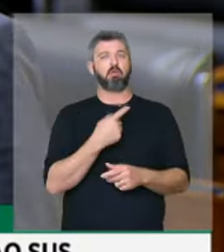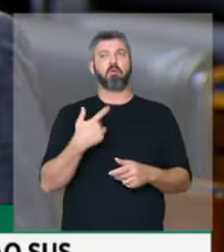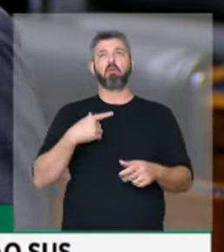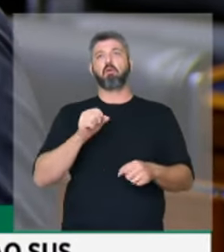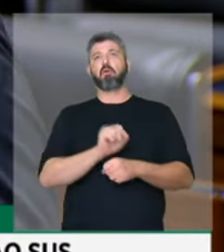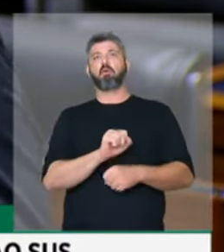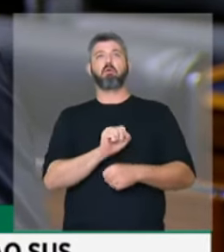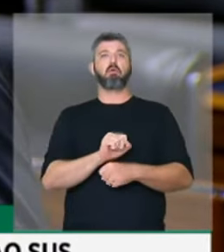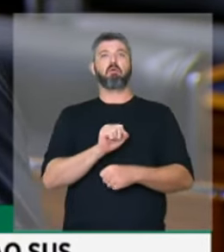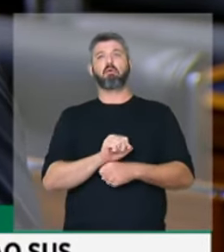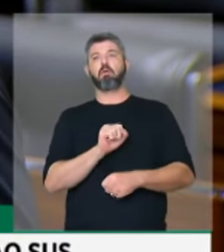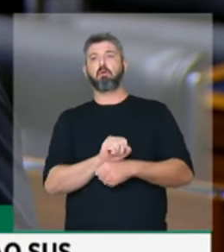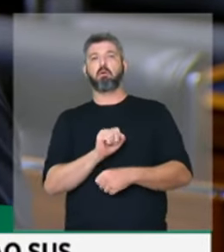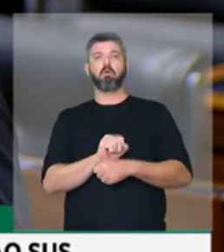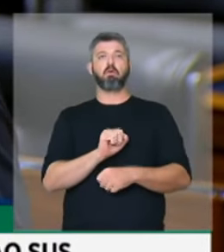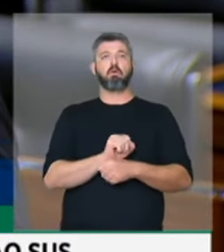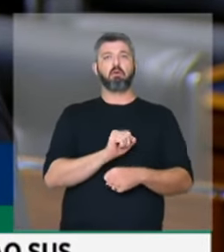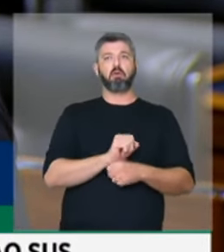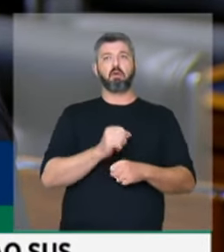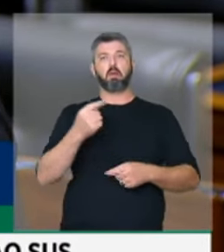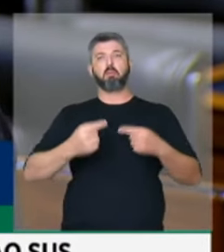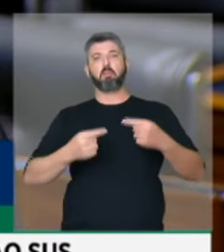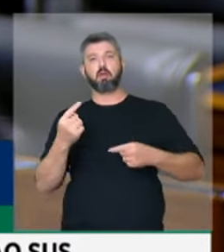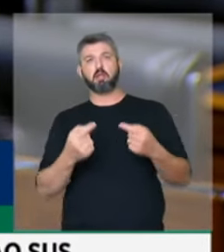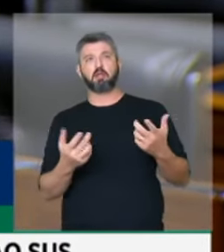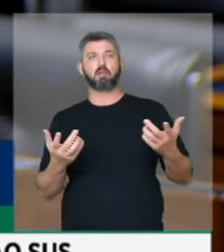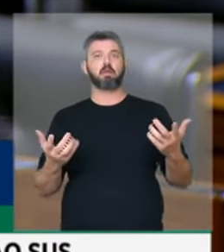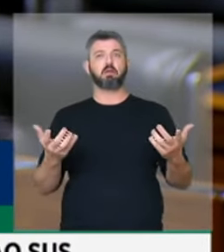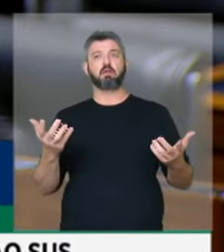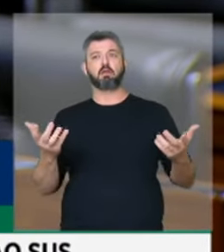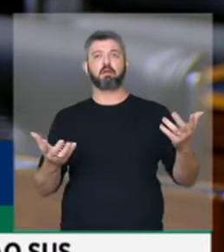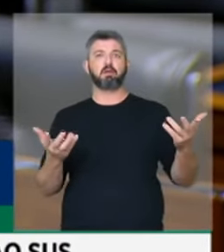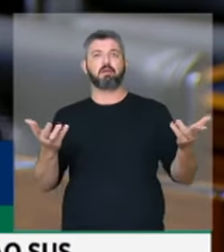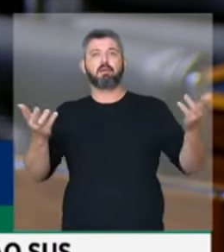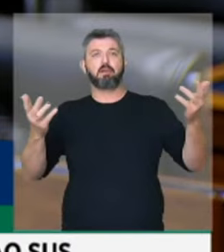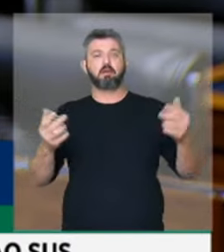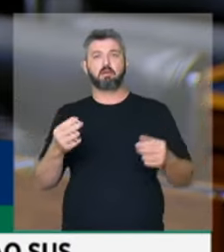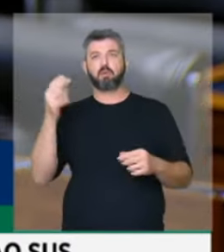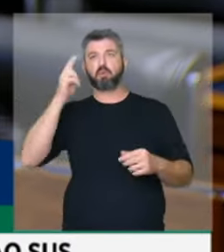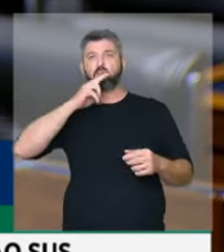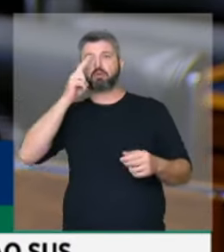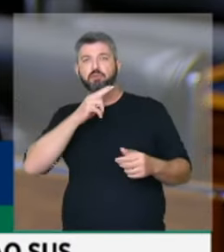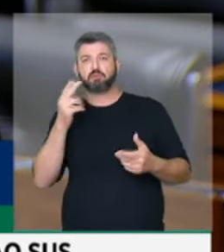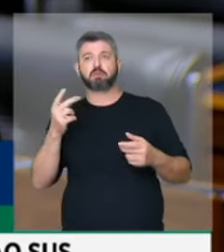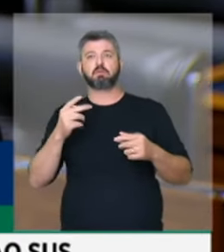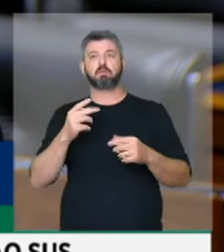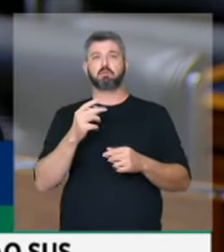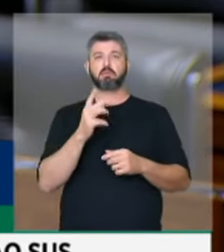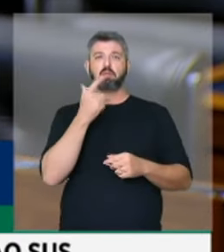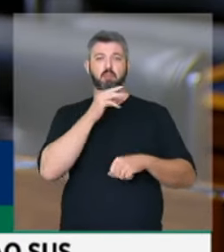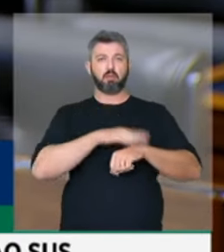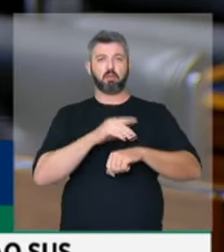IMPLEMENTANDO UMA POLÍTICA DE EMERGÊNCIA, PORQUE VAI DURAR POUCO TEMPO E OS HOSPITAIS EM ALGUNS ESTADOS BRASILEIROS NÃO CUMPRIREM, ENTÃO VAI